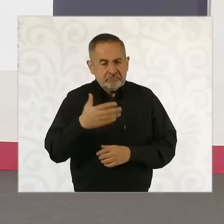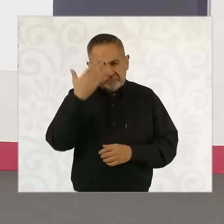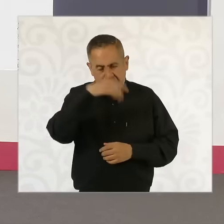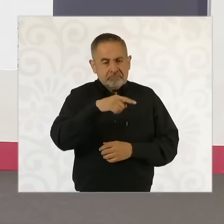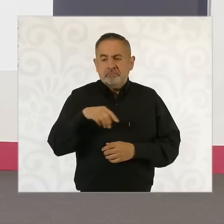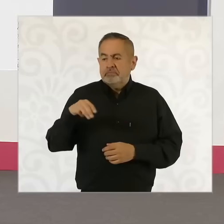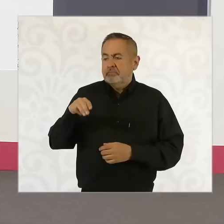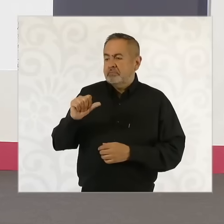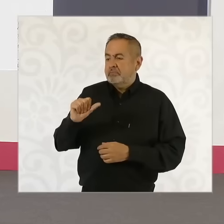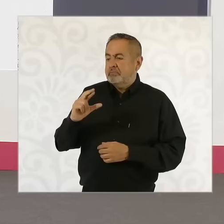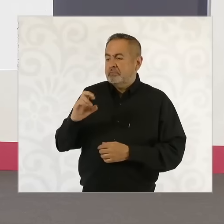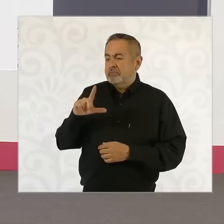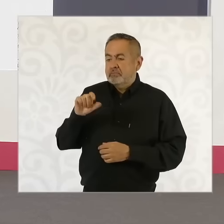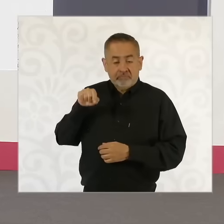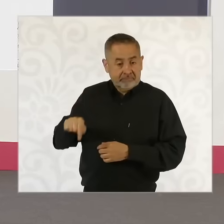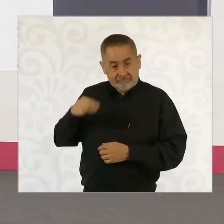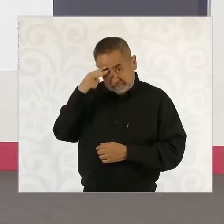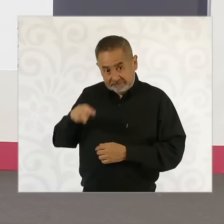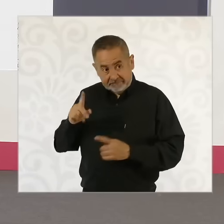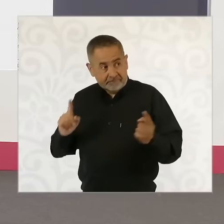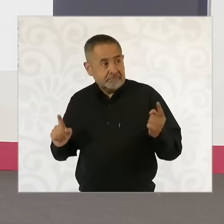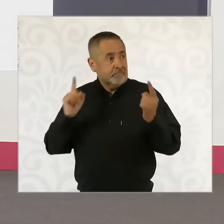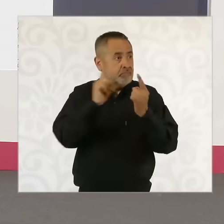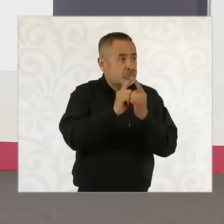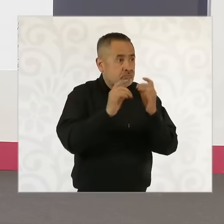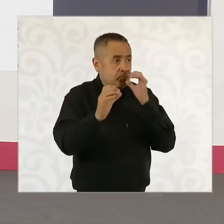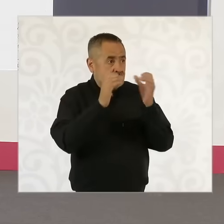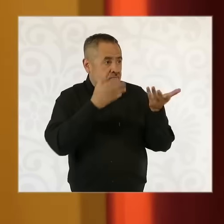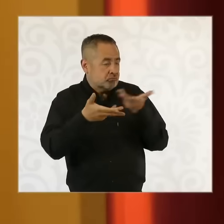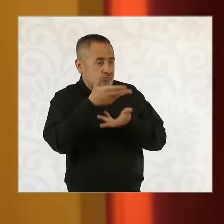nuestro secretario de economía está allá para reunirse y esta es su